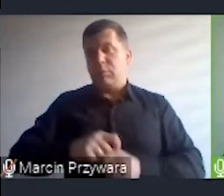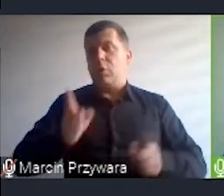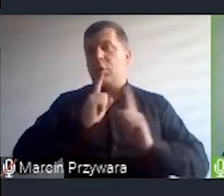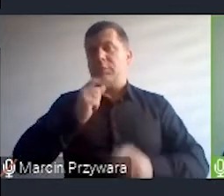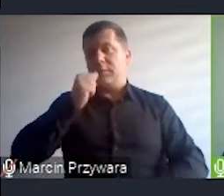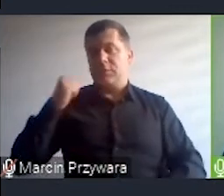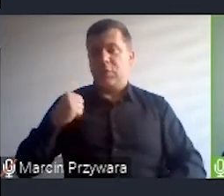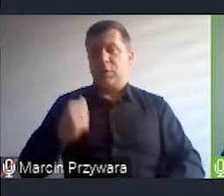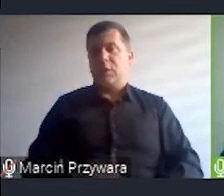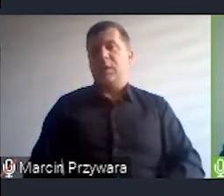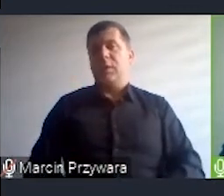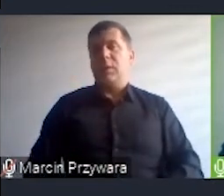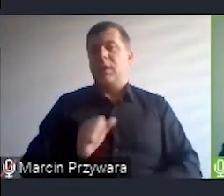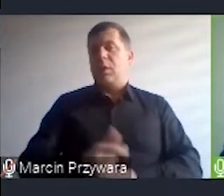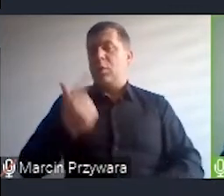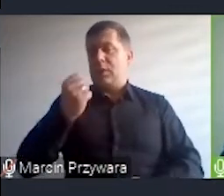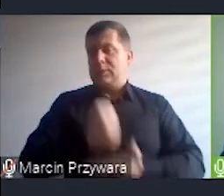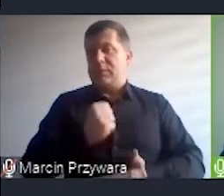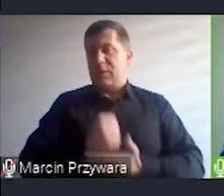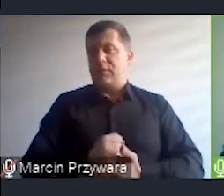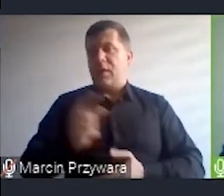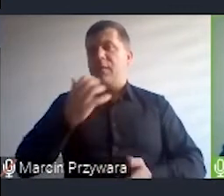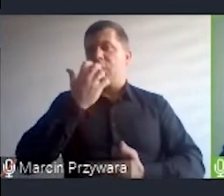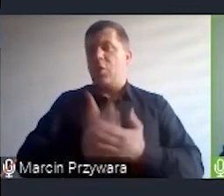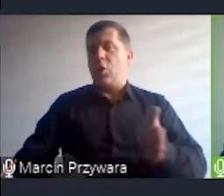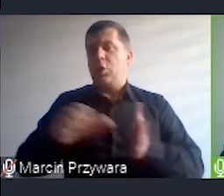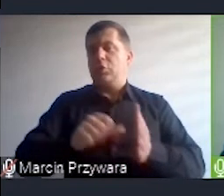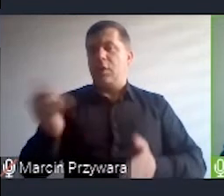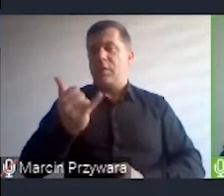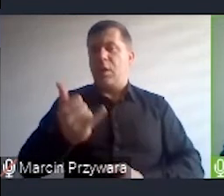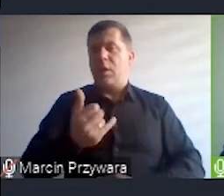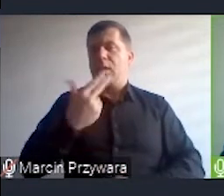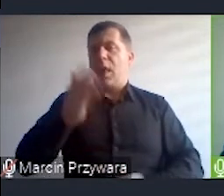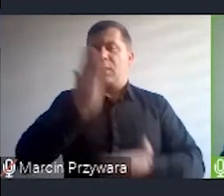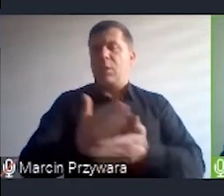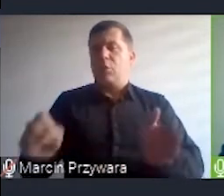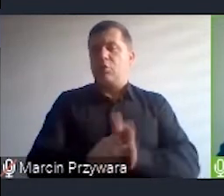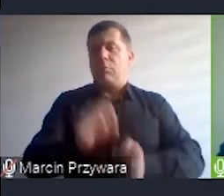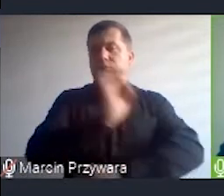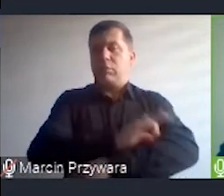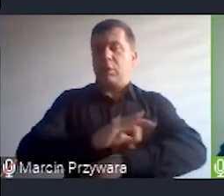i pojawia się drugi wątek związany z wykorzystaniem środka trwałego i nie tylko do projektu.